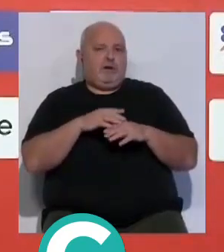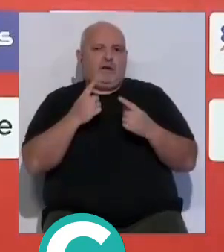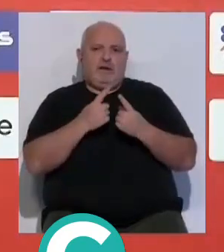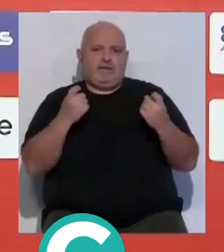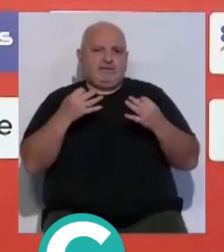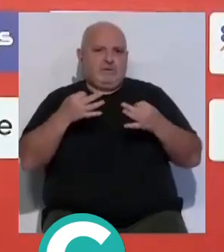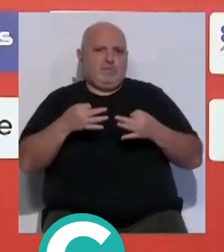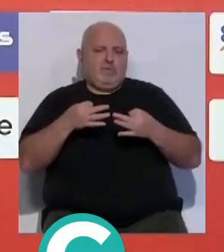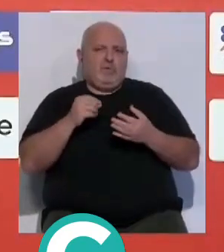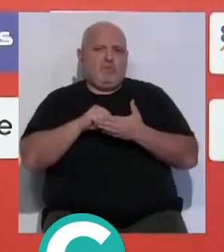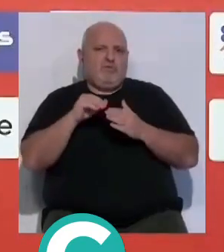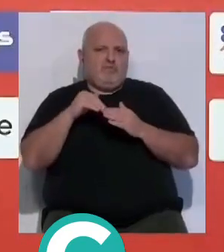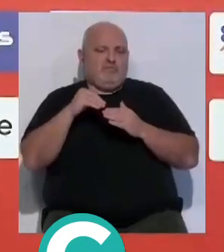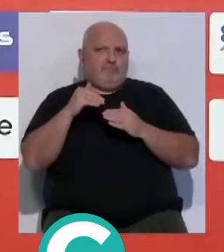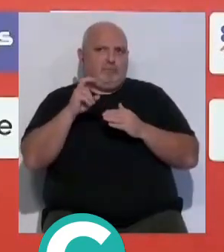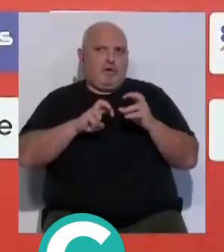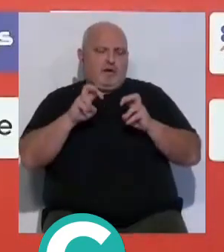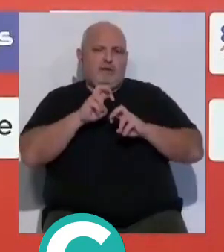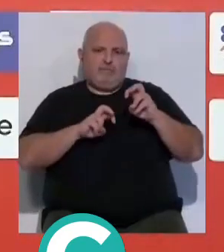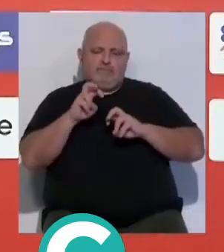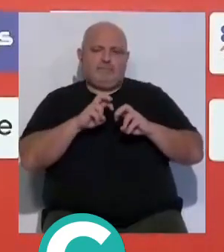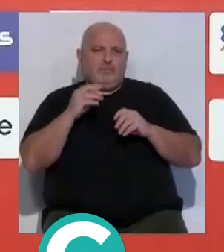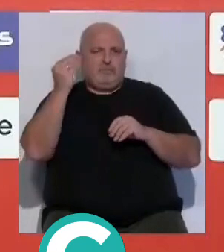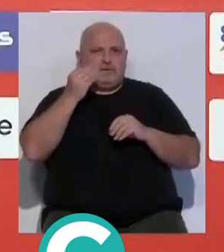seguramente algún punto fuera de casa entonces yo creo que tenemos que pensar y hacer nuestro